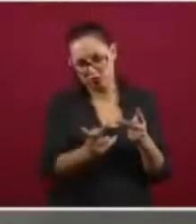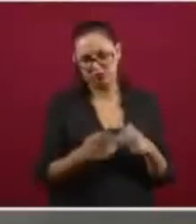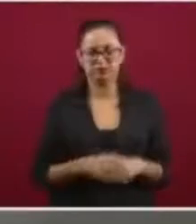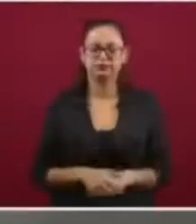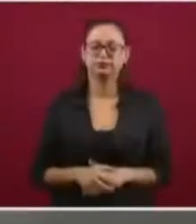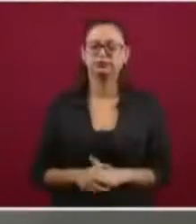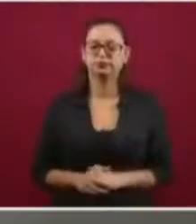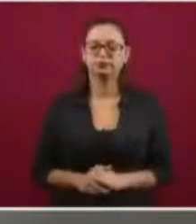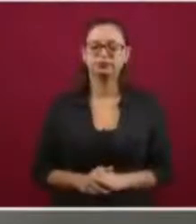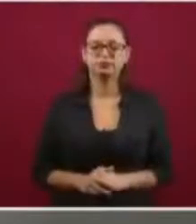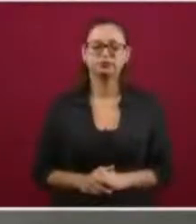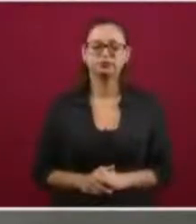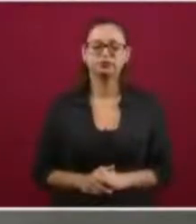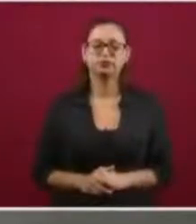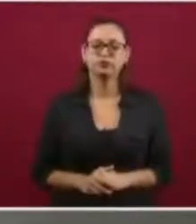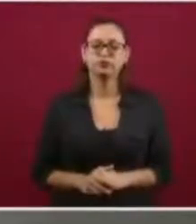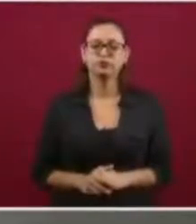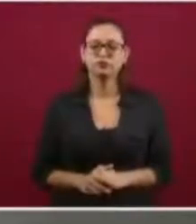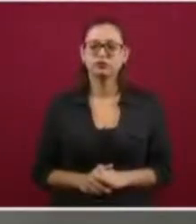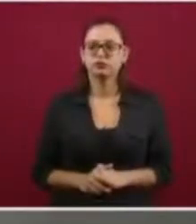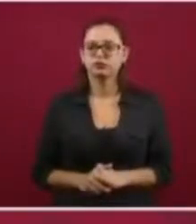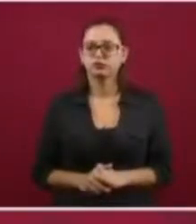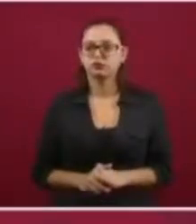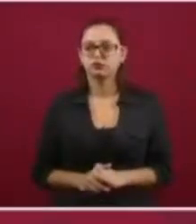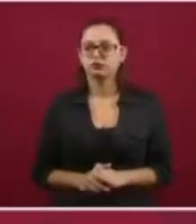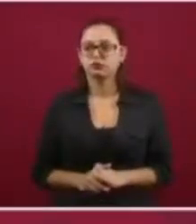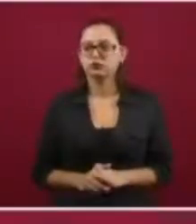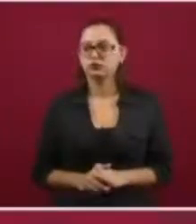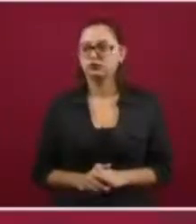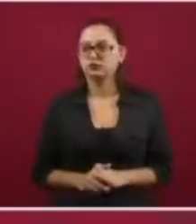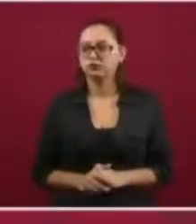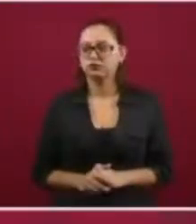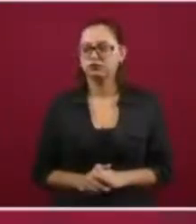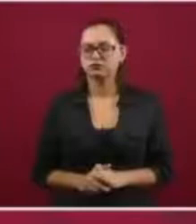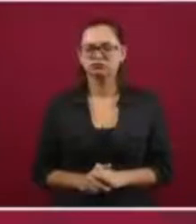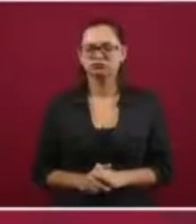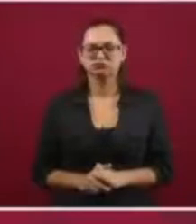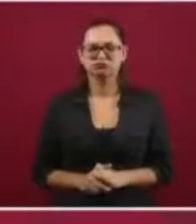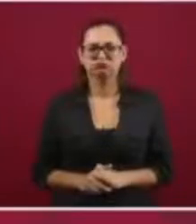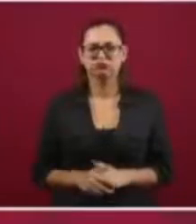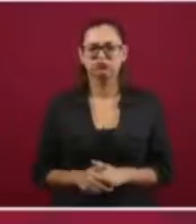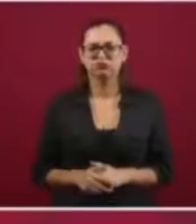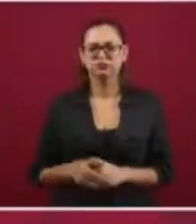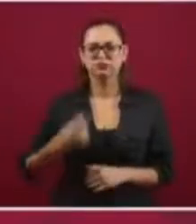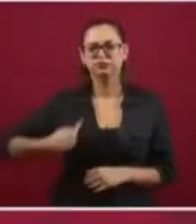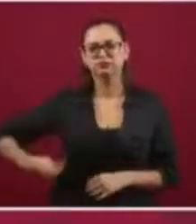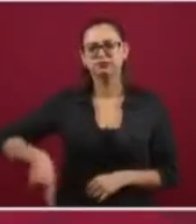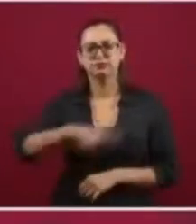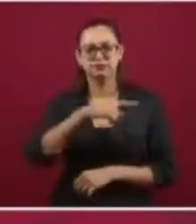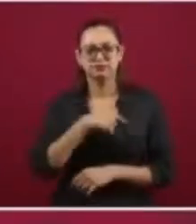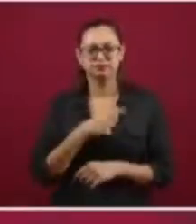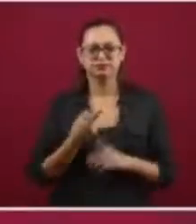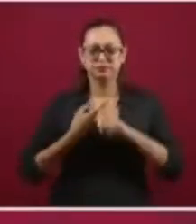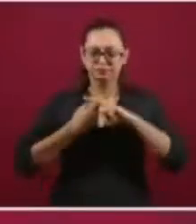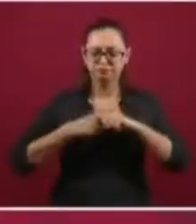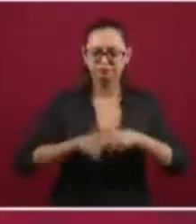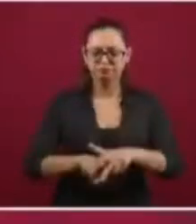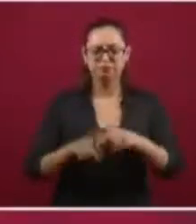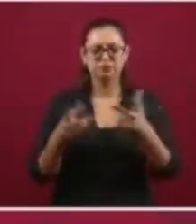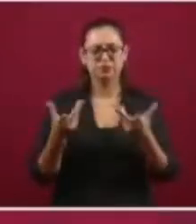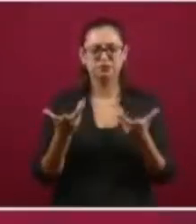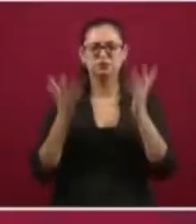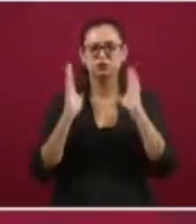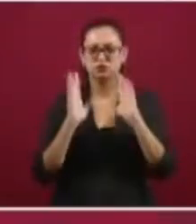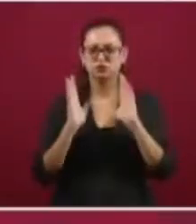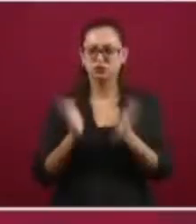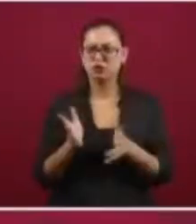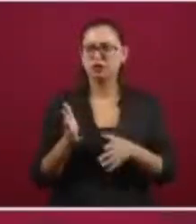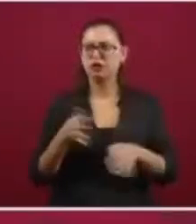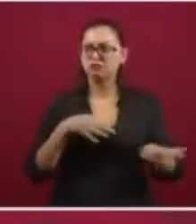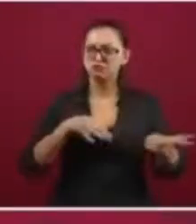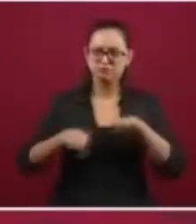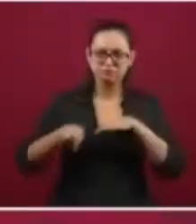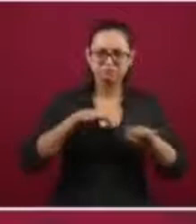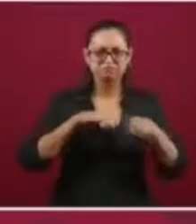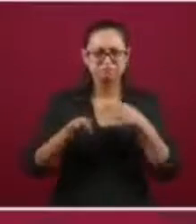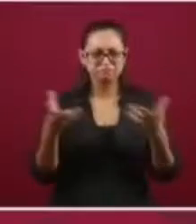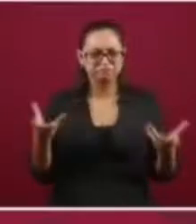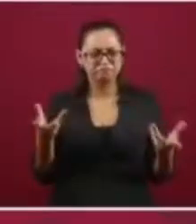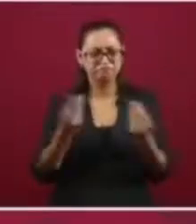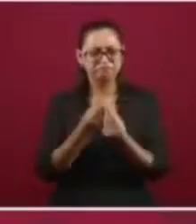Estamos trabajando de manera coordinada en todo lo que tiene que ver con impulsar el